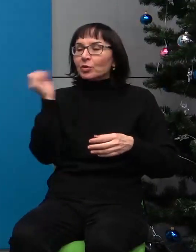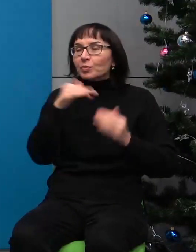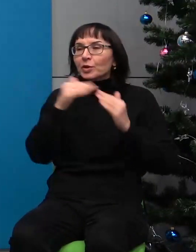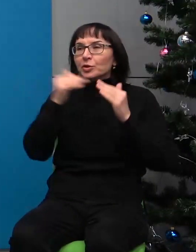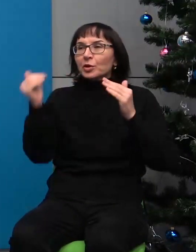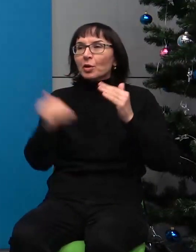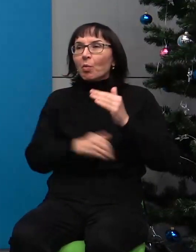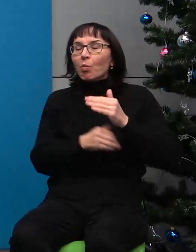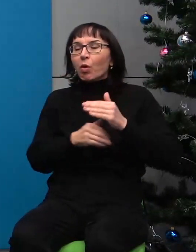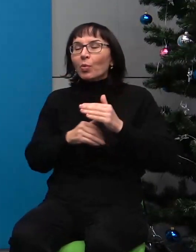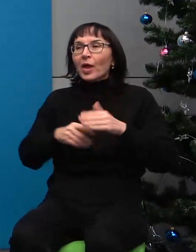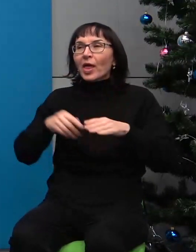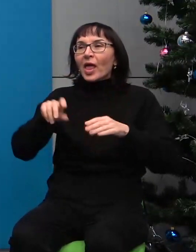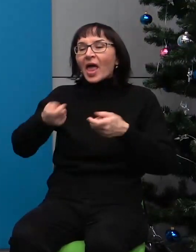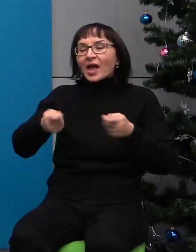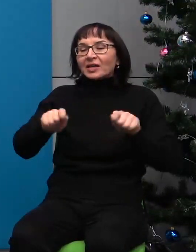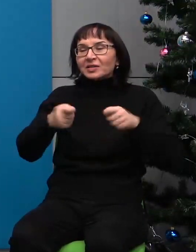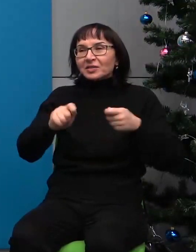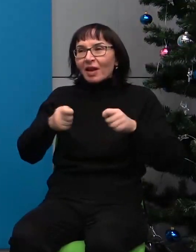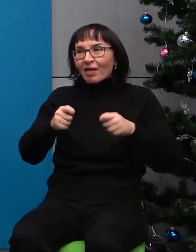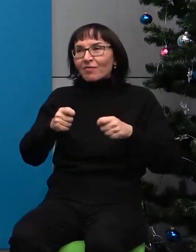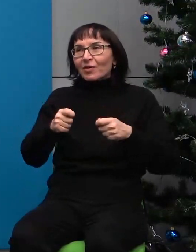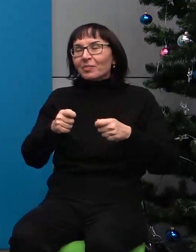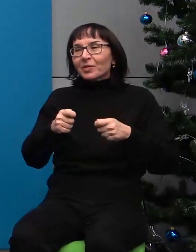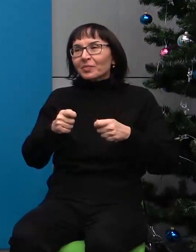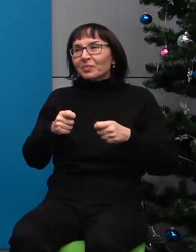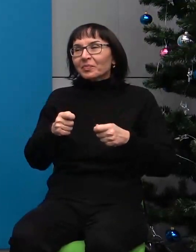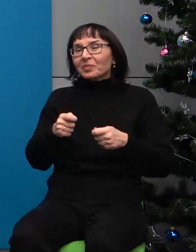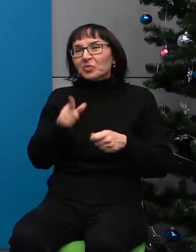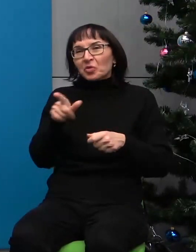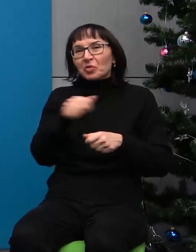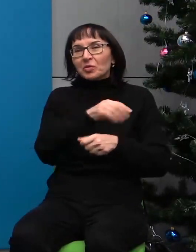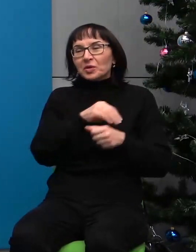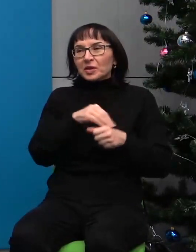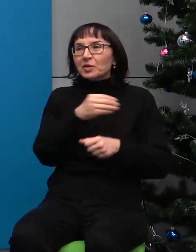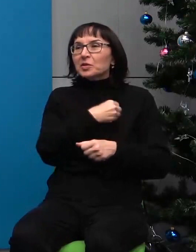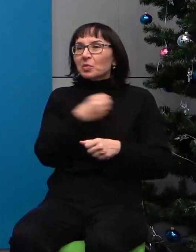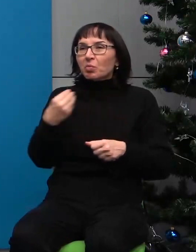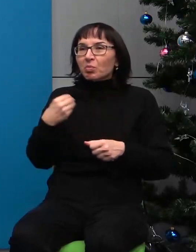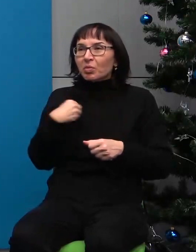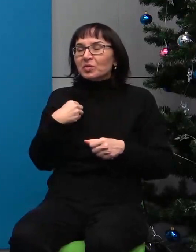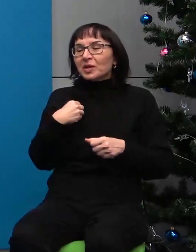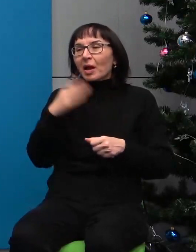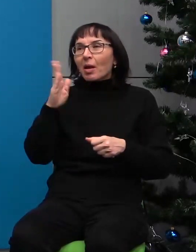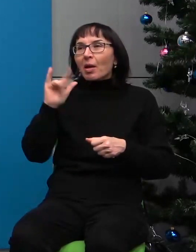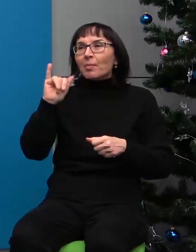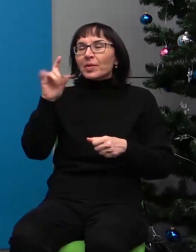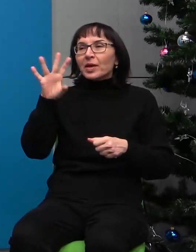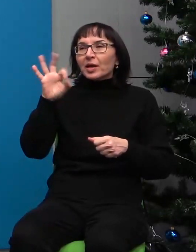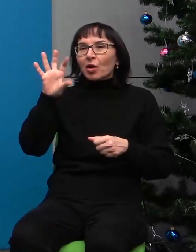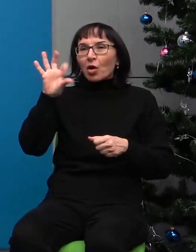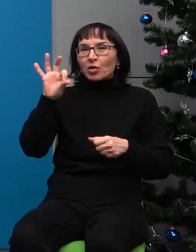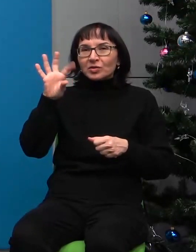To jest Polska, prawda? I bigos na balkonie, może już ktoś z Państwa ma.